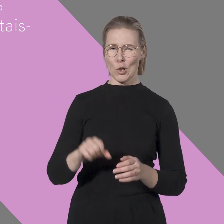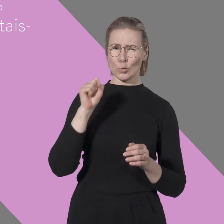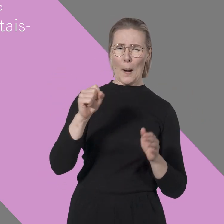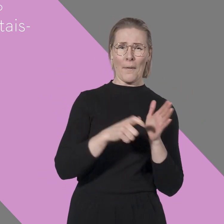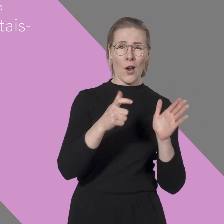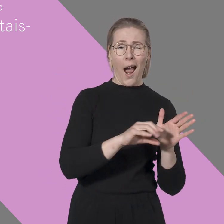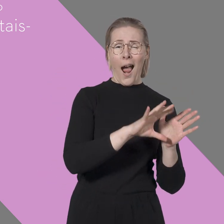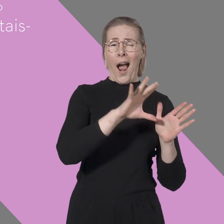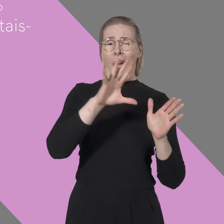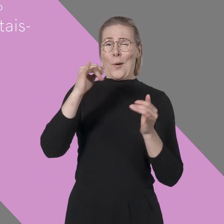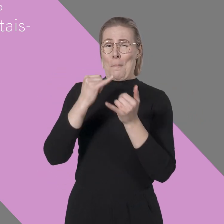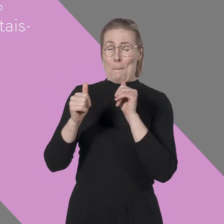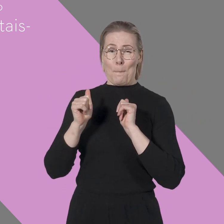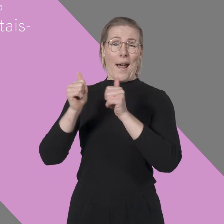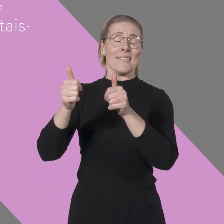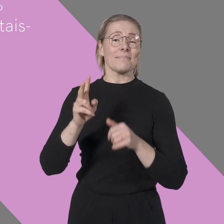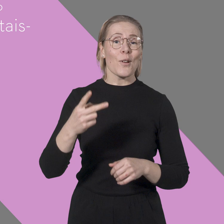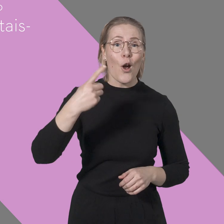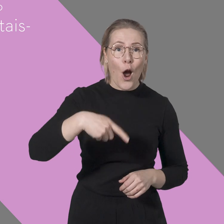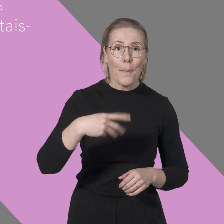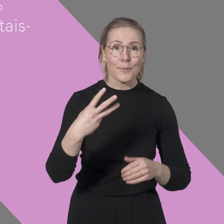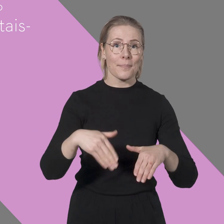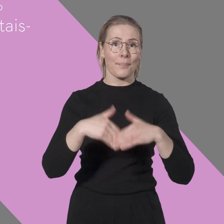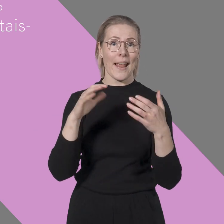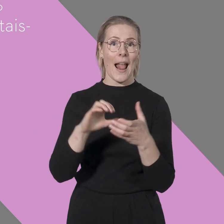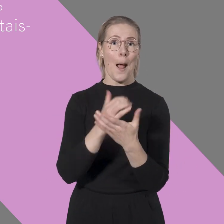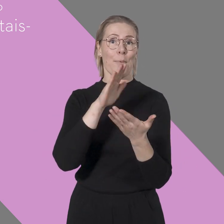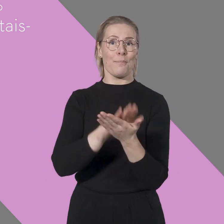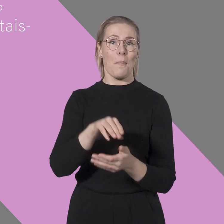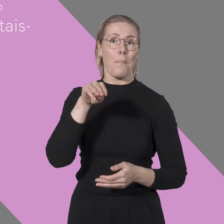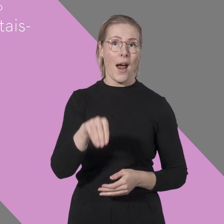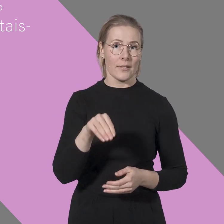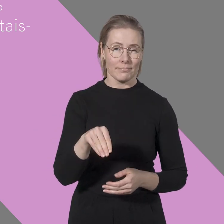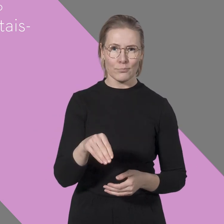Superviikko huipentuu maanantaina 13.2., jolloin on luvassa -